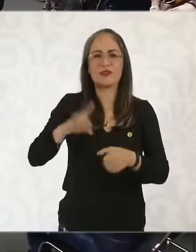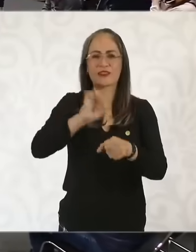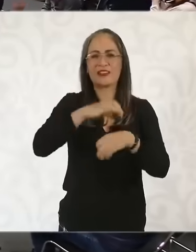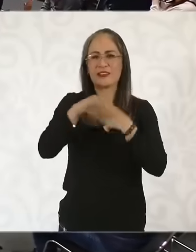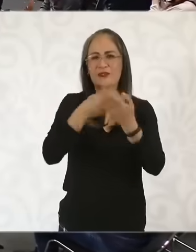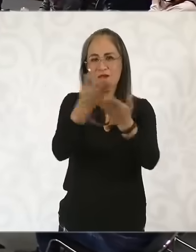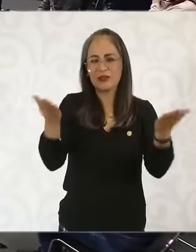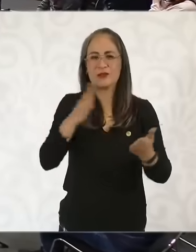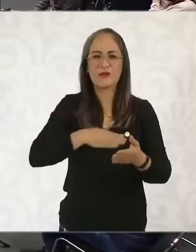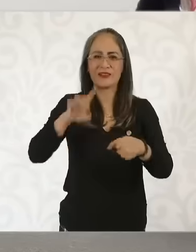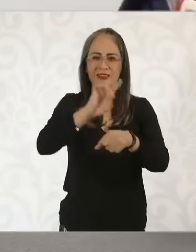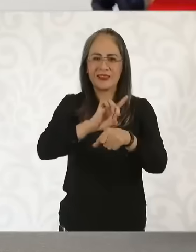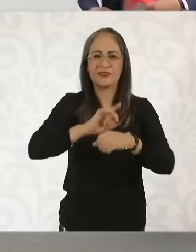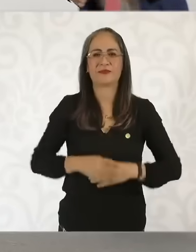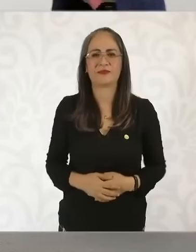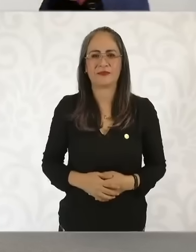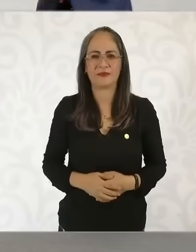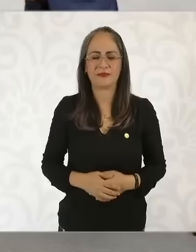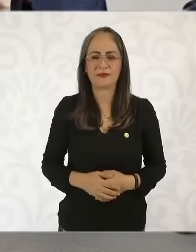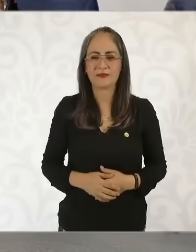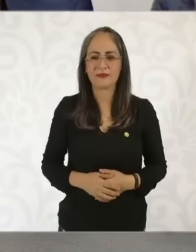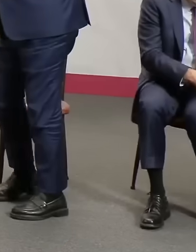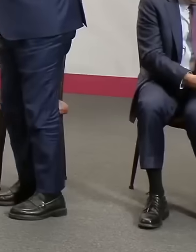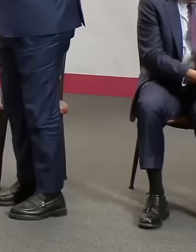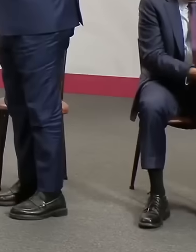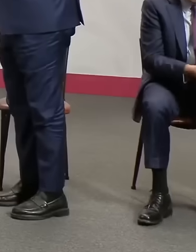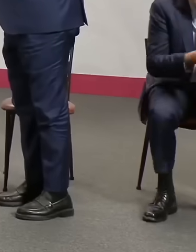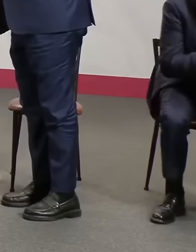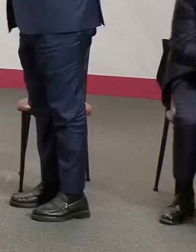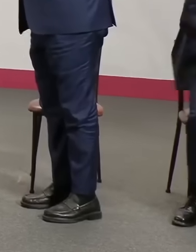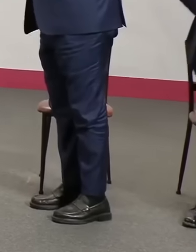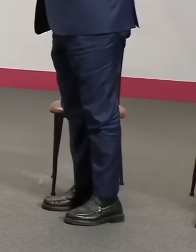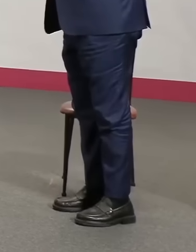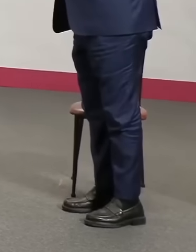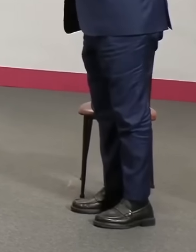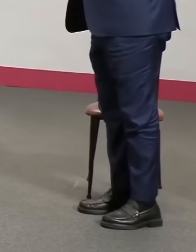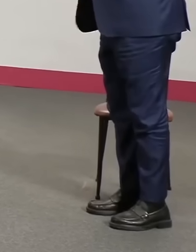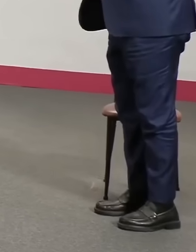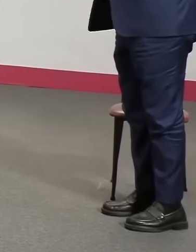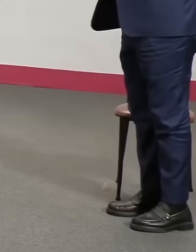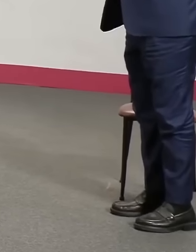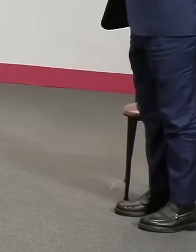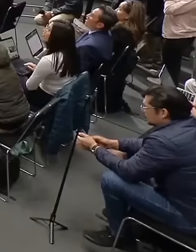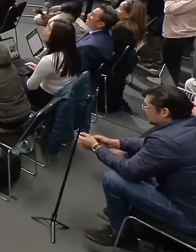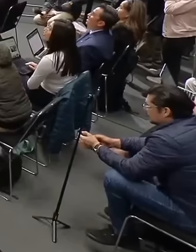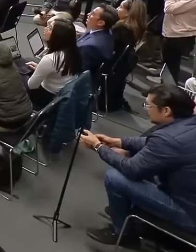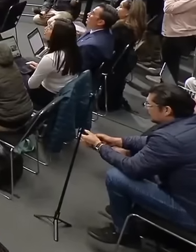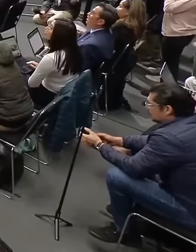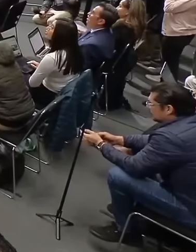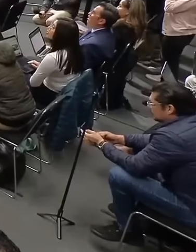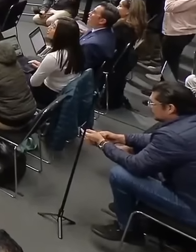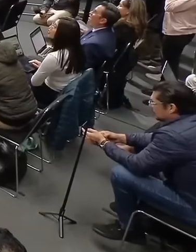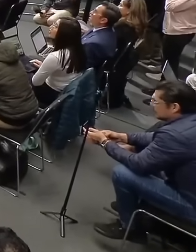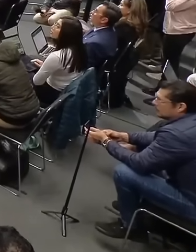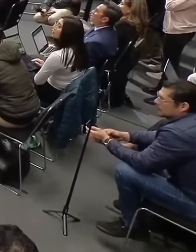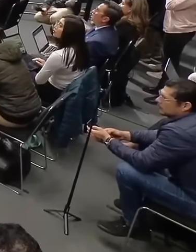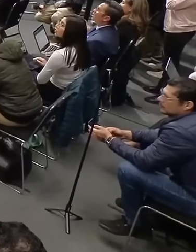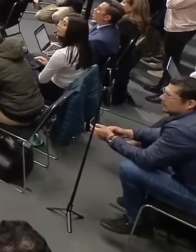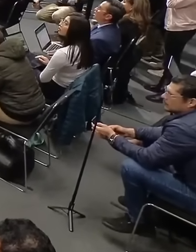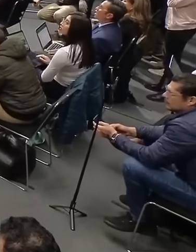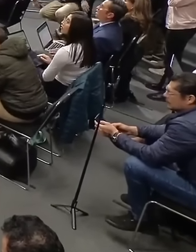todos. Buen día. Vamos, el el viernes voy a estar aquí. Mañana estoy aquí. Eh, ya estamos preparando